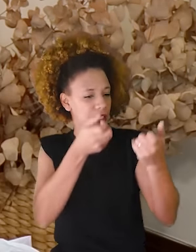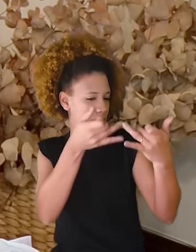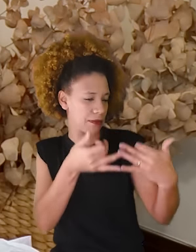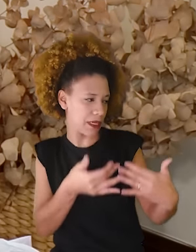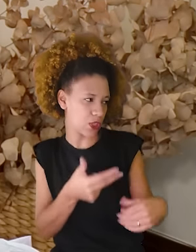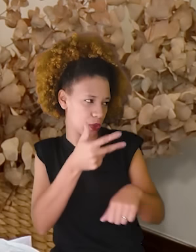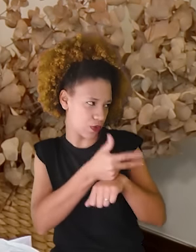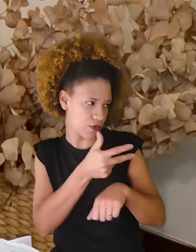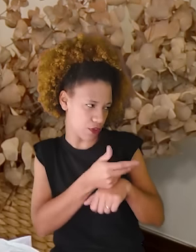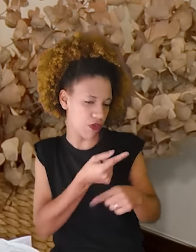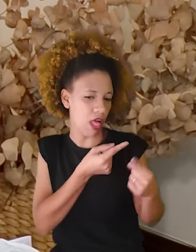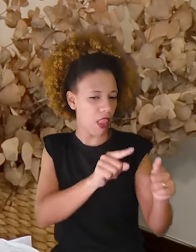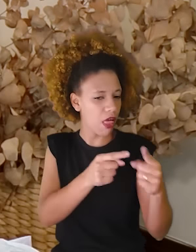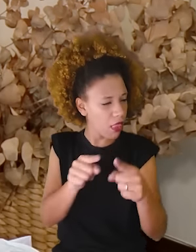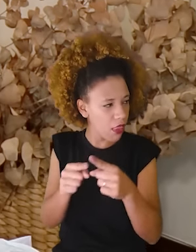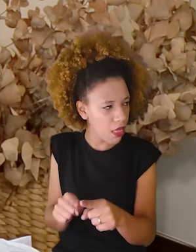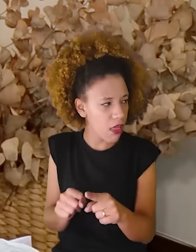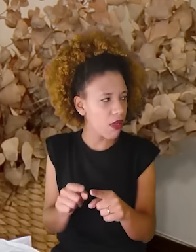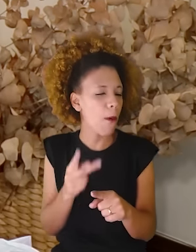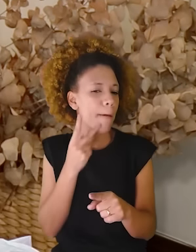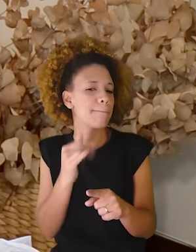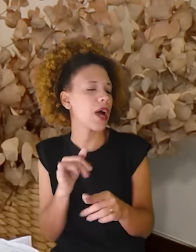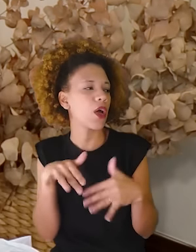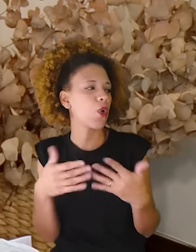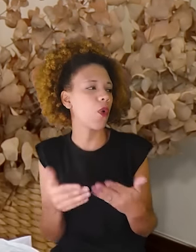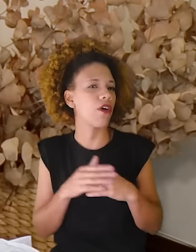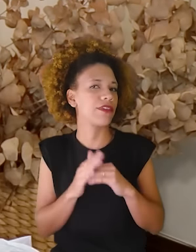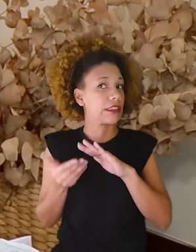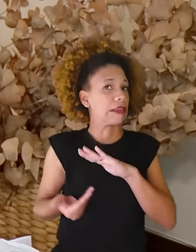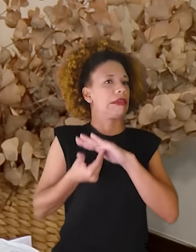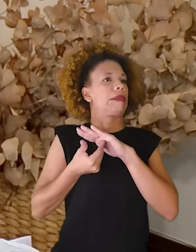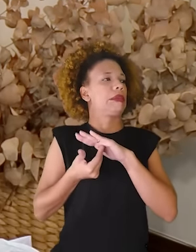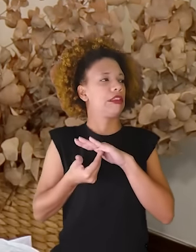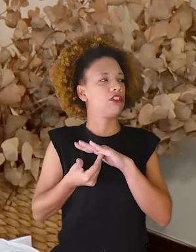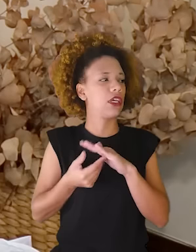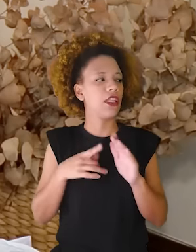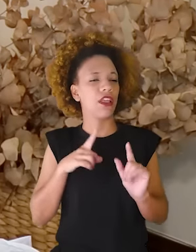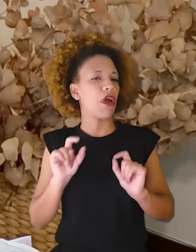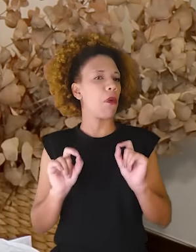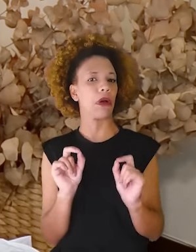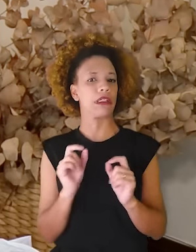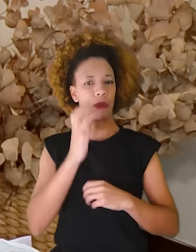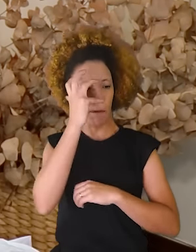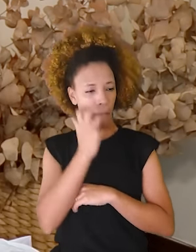seu pai qual que você acha que você passou do Tom assim Teve alguma que ele ficou muito puto algum